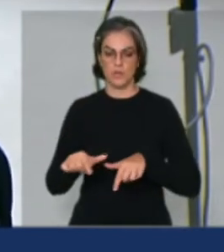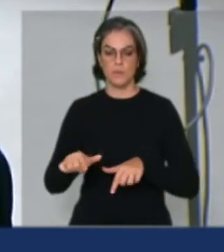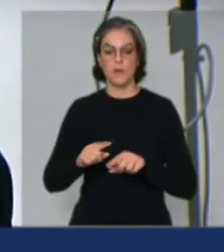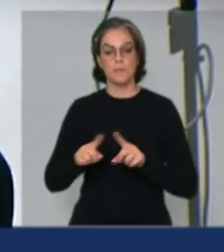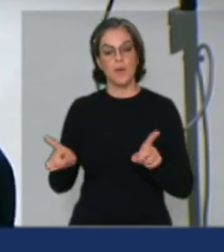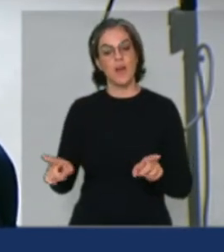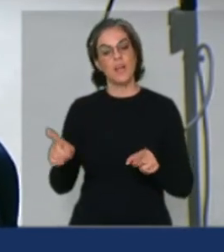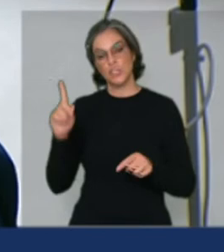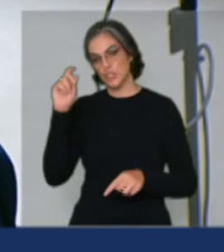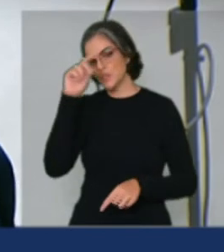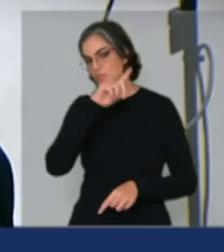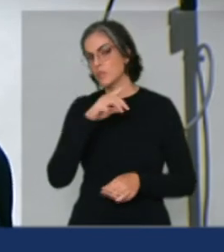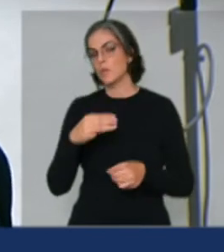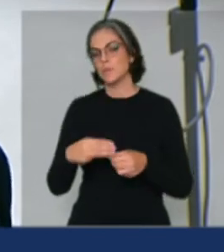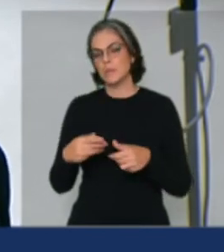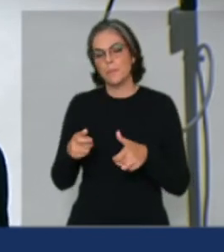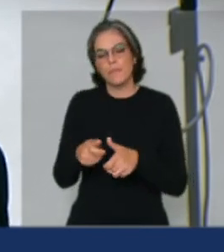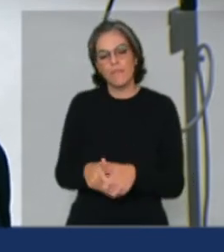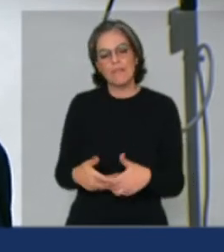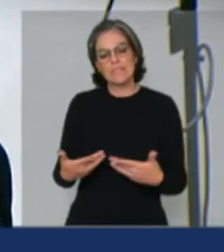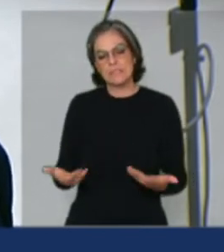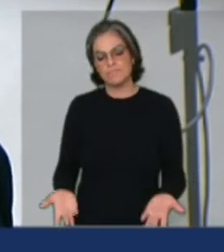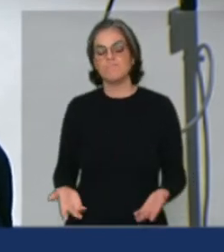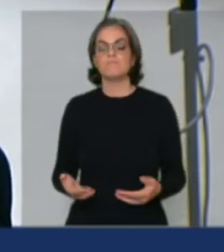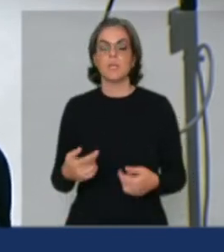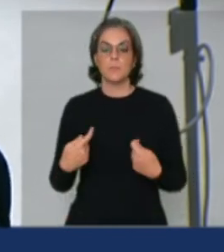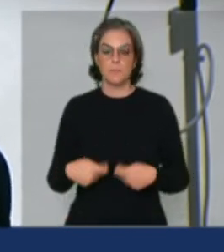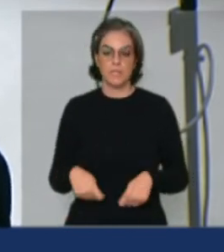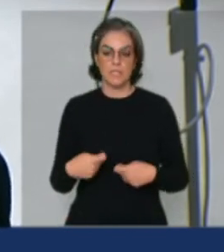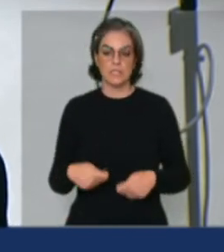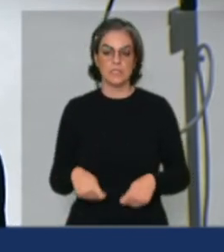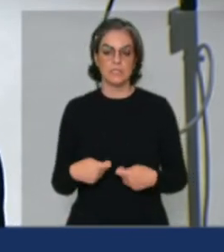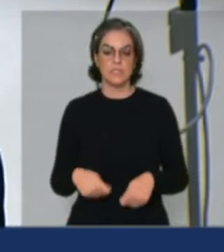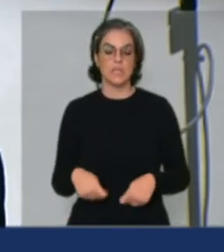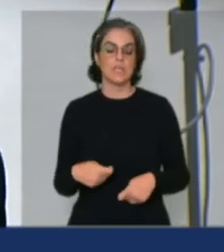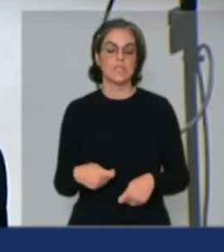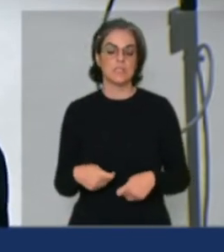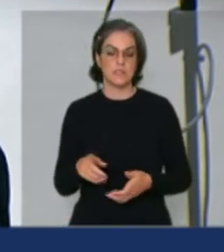MUNICÍPIO PEQUENO, MUITAS DIFICULDADES, E NÓS ESTAMOS PRECISANDO, E PRECISANDO MUITO DE MUDANÇAS IMPORTANTES NA